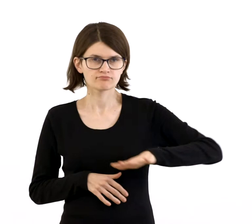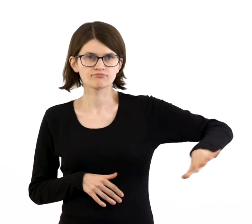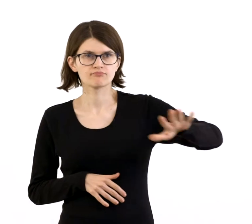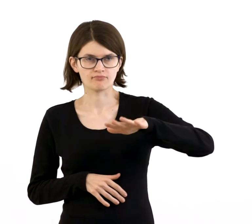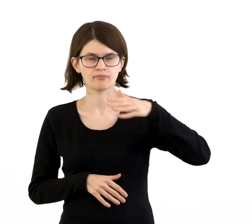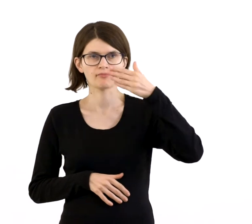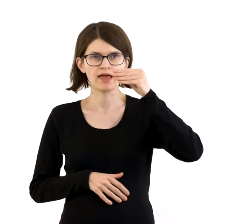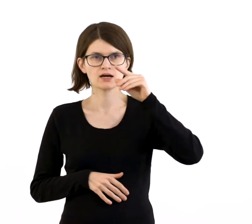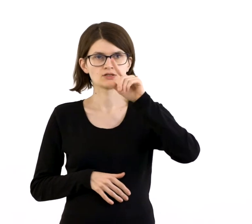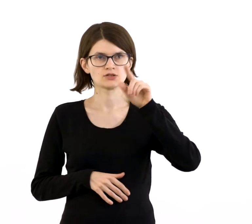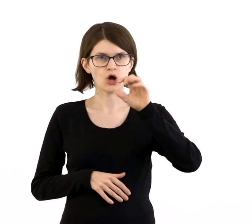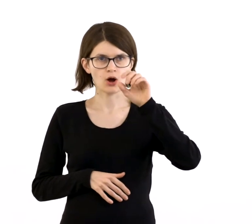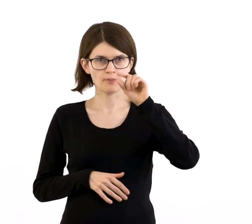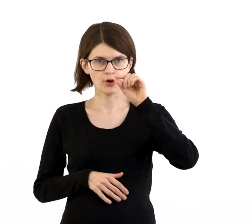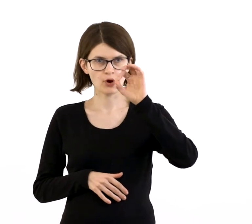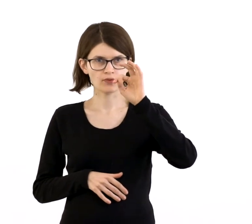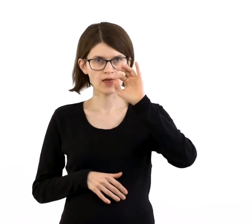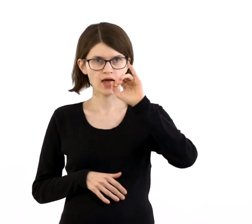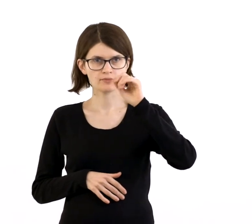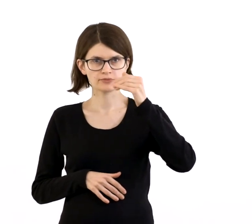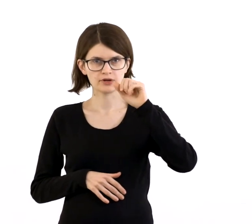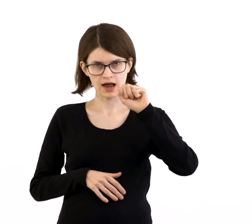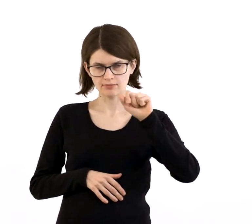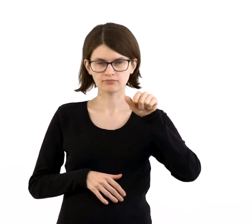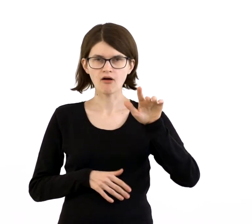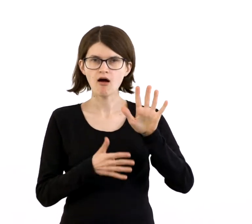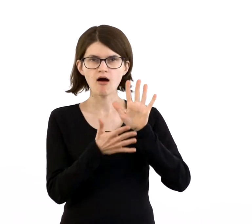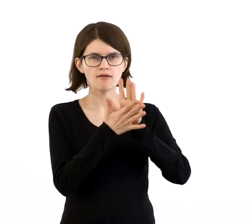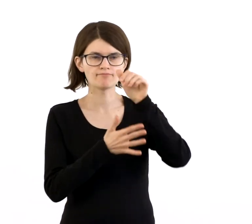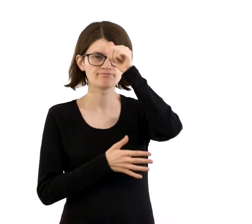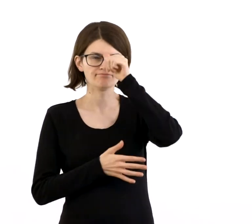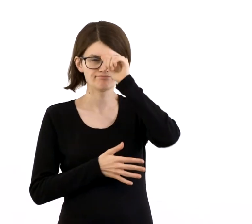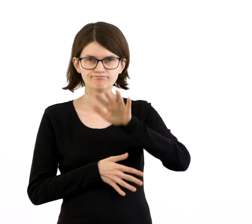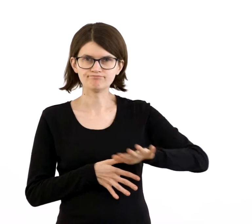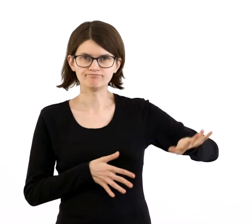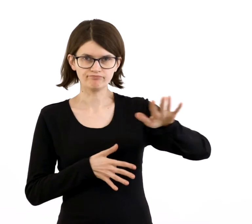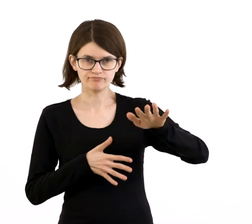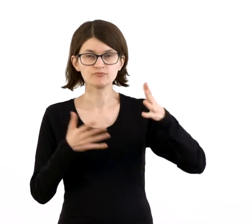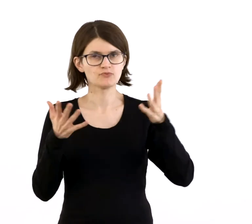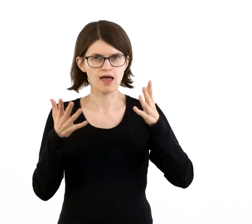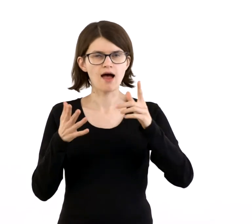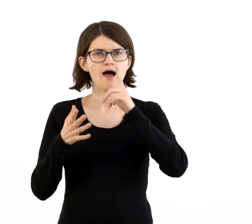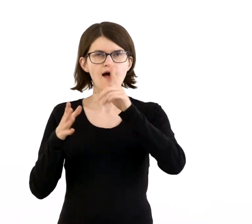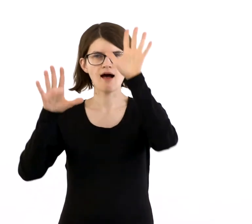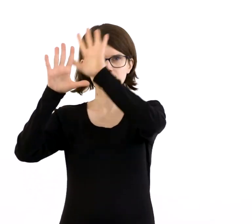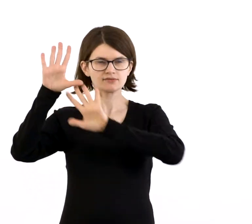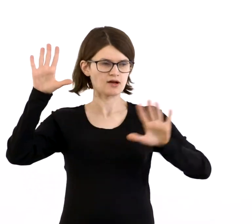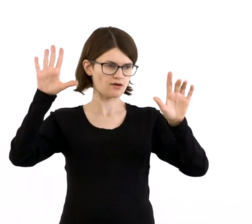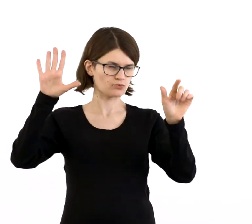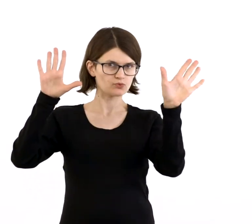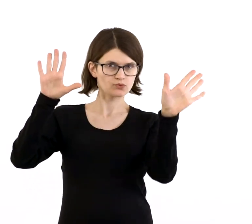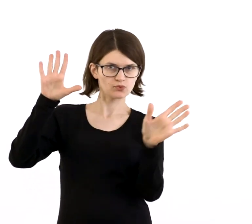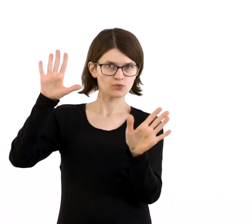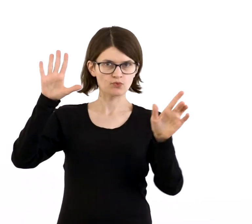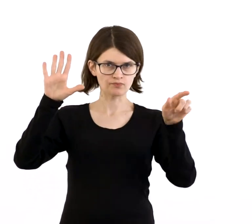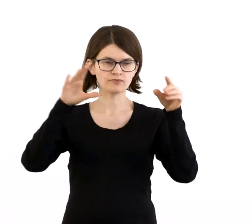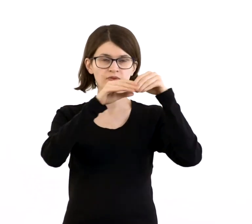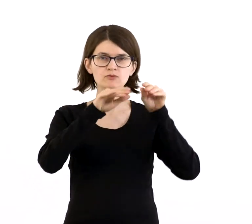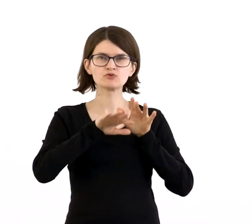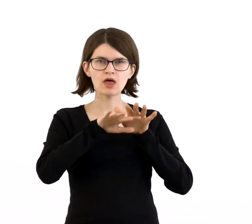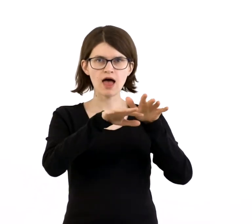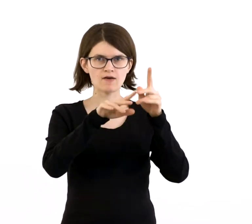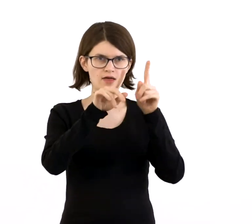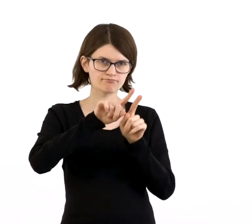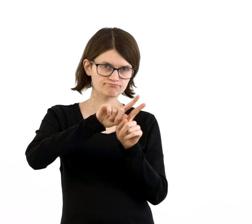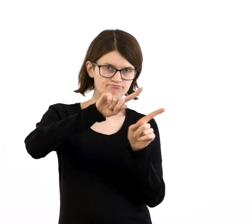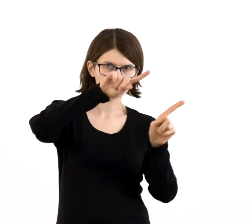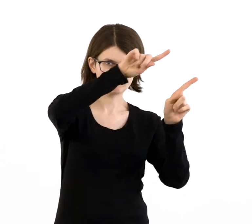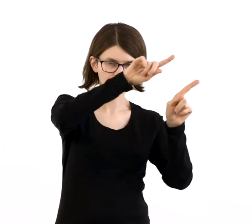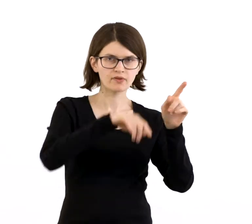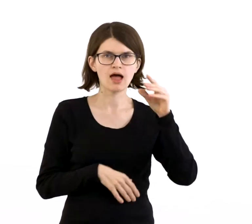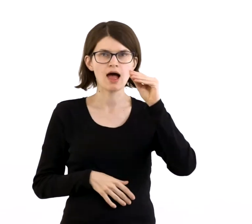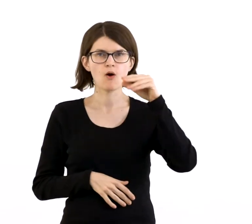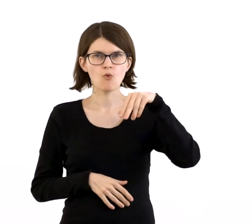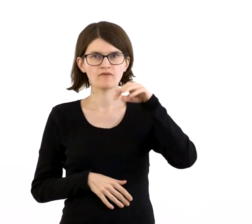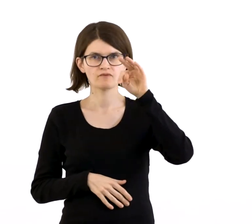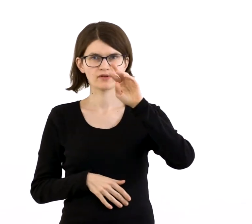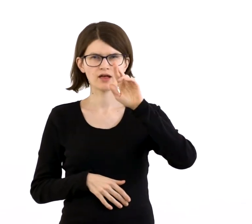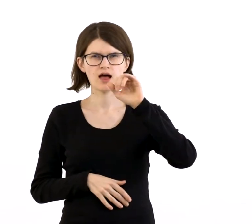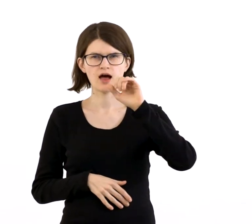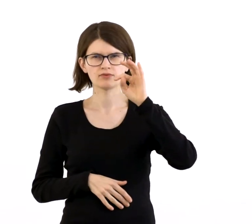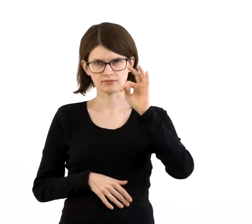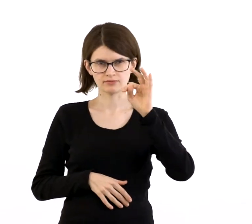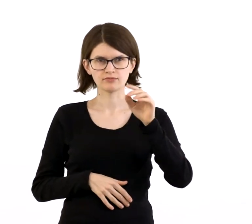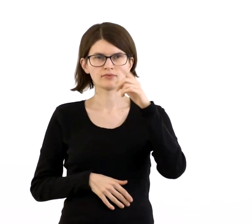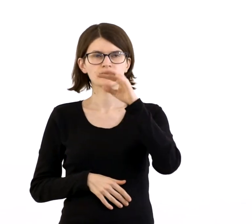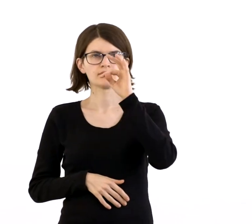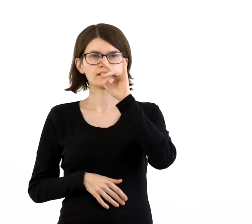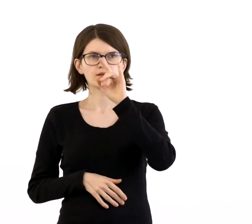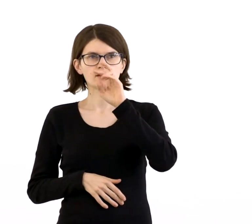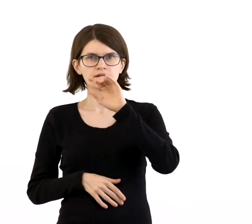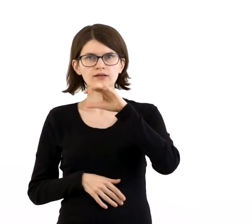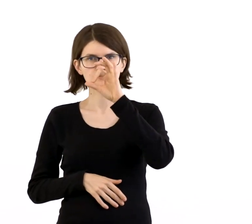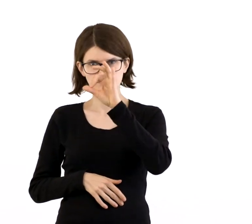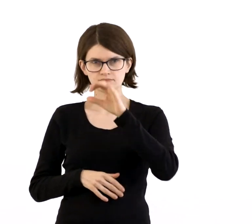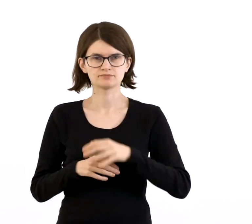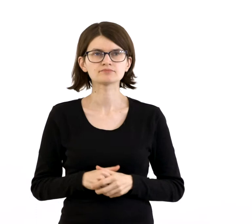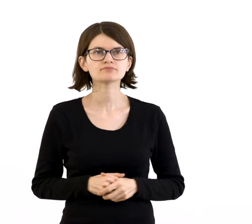Mezopotamia to tradycyjna nazwa obszarów leżących w Azji Zachodniej między Eufratem a Tygrysem,